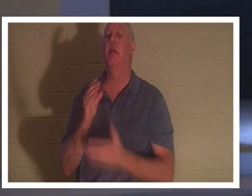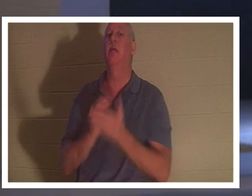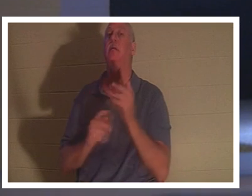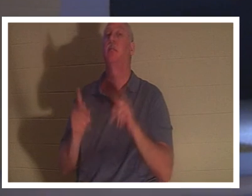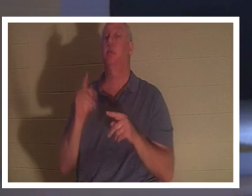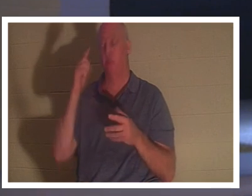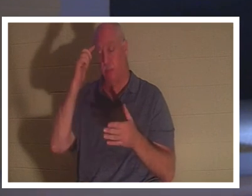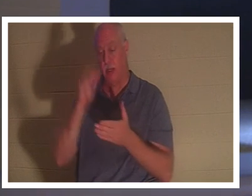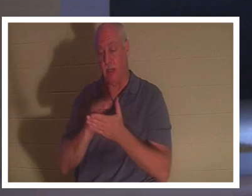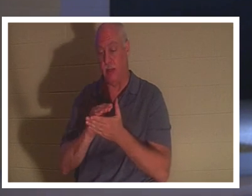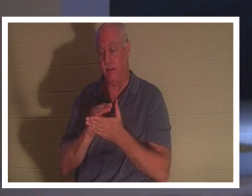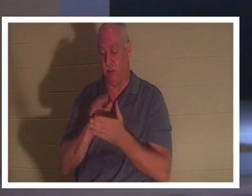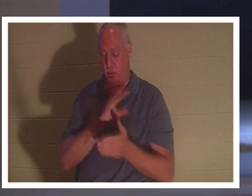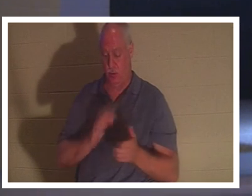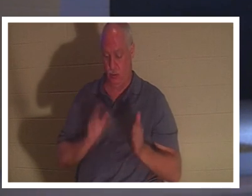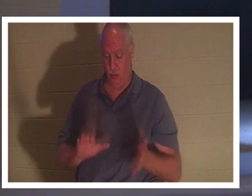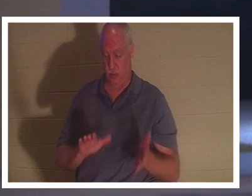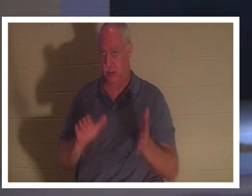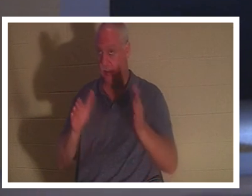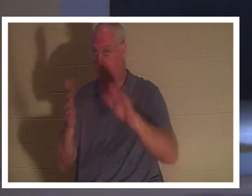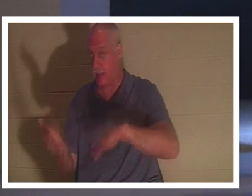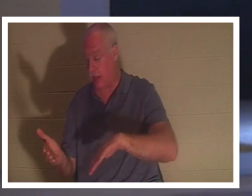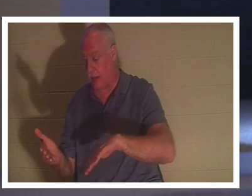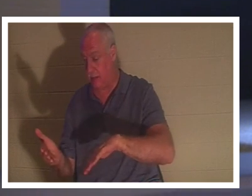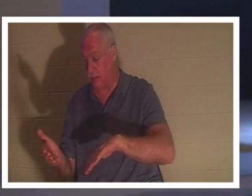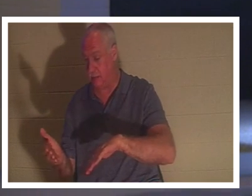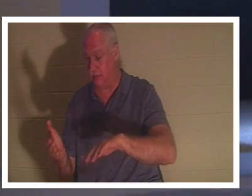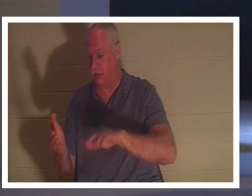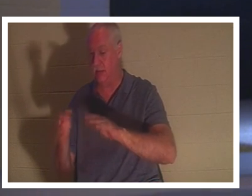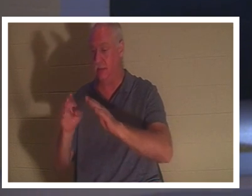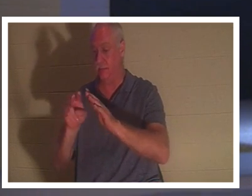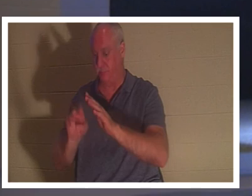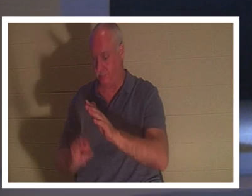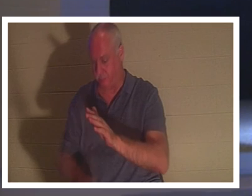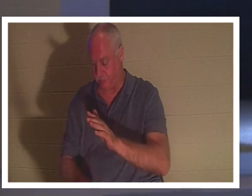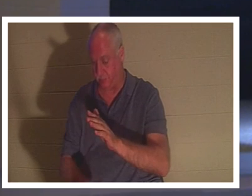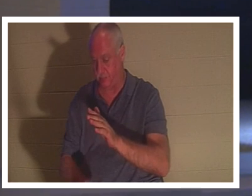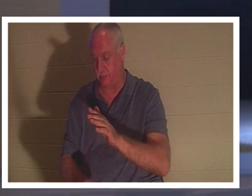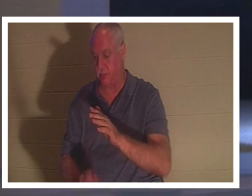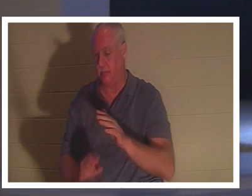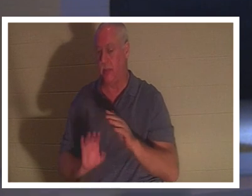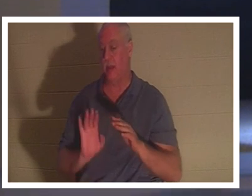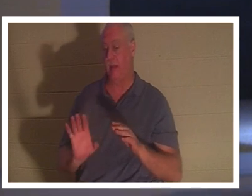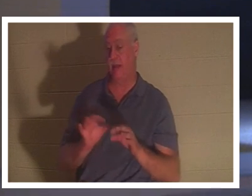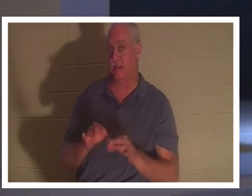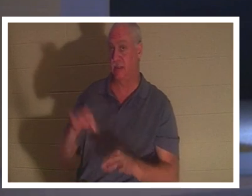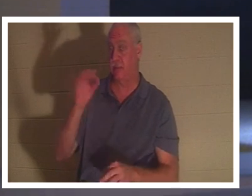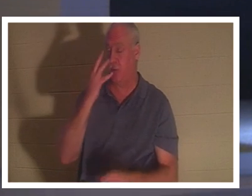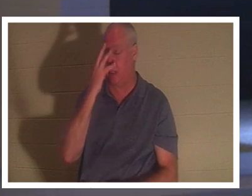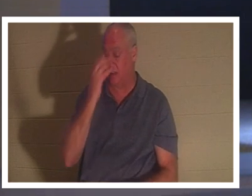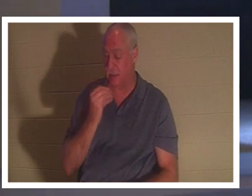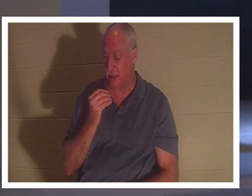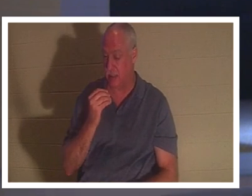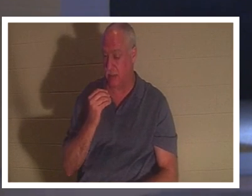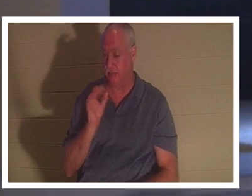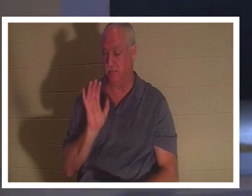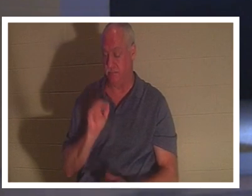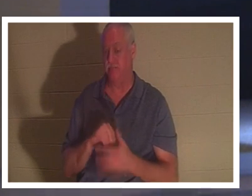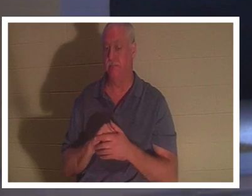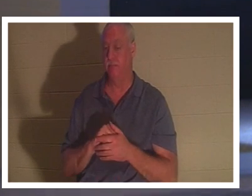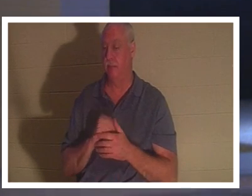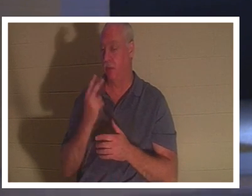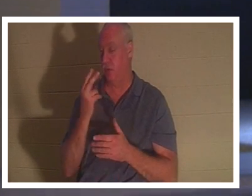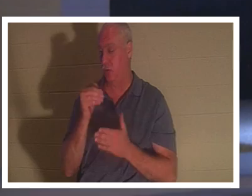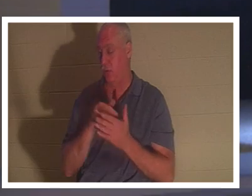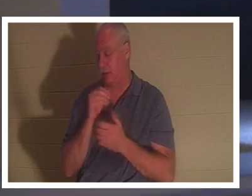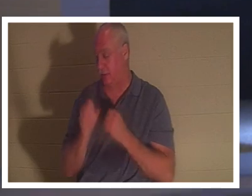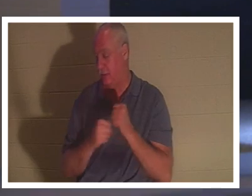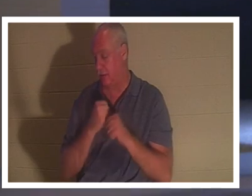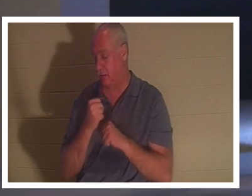땅에 묻히면 그의 영이 2,000년 동안 그리고 예수님이 오실 때까지 무의식 상태로 잠들어 있다고 믿습니다.